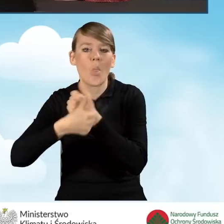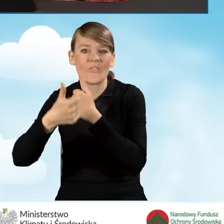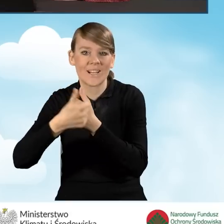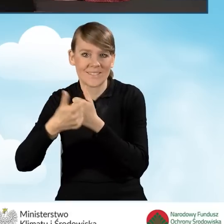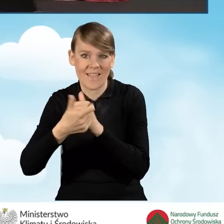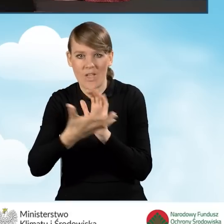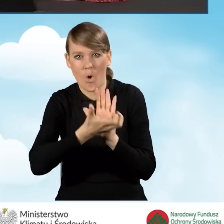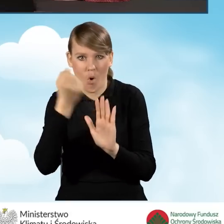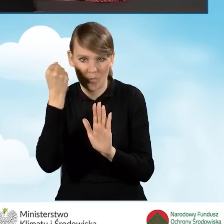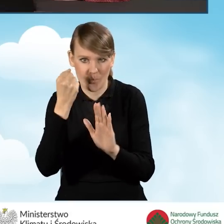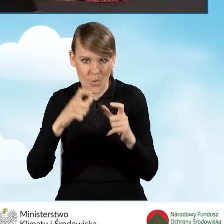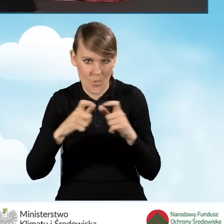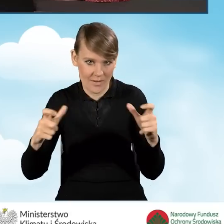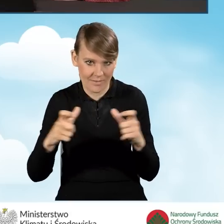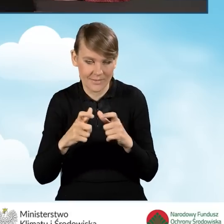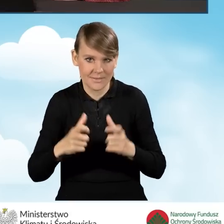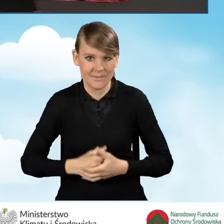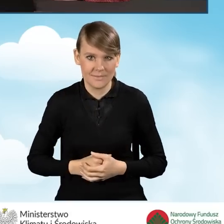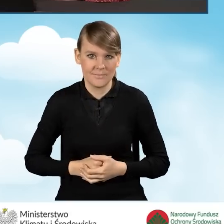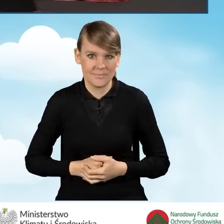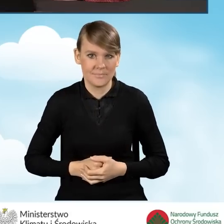we wniosku o dofinansowanie.